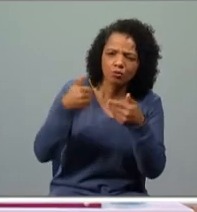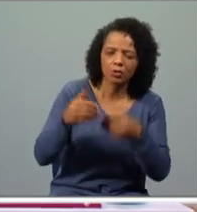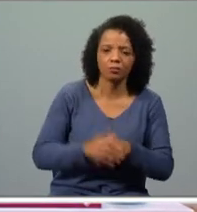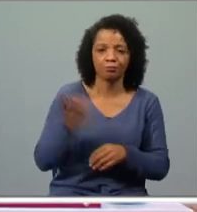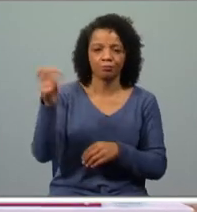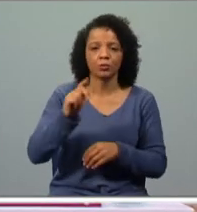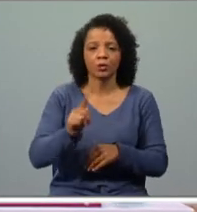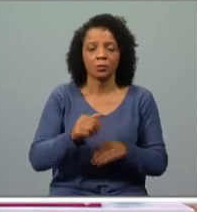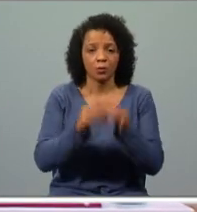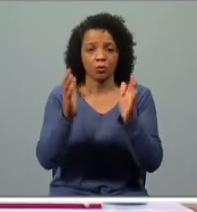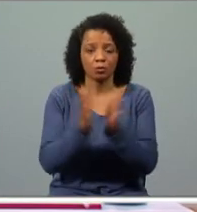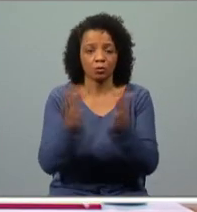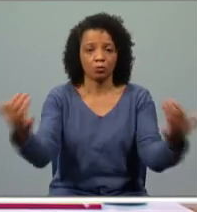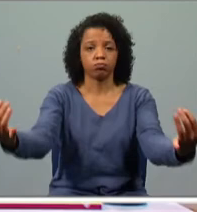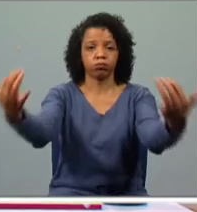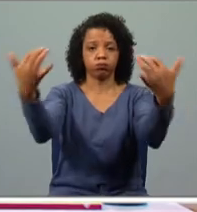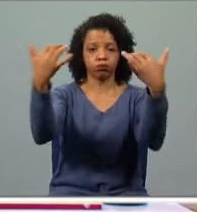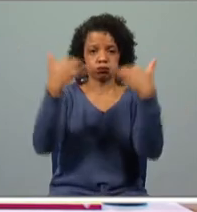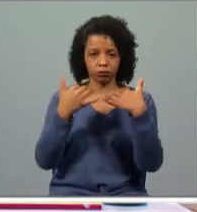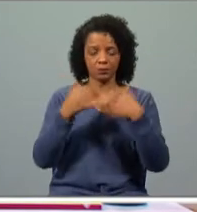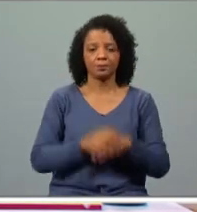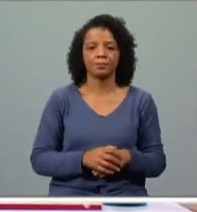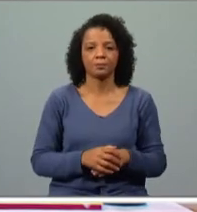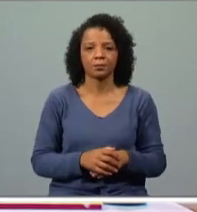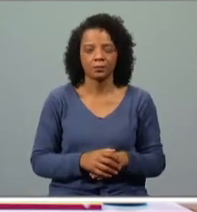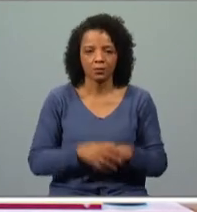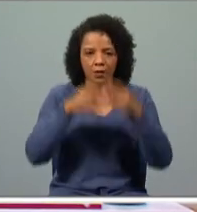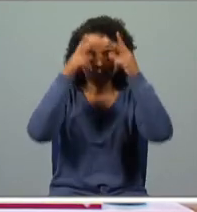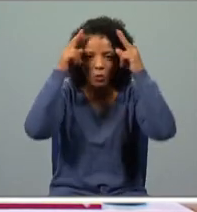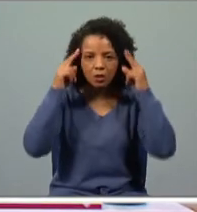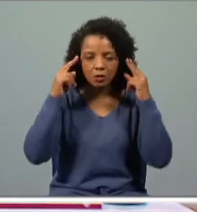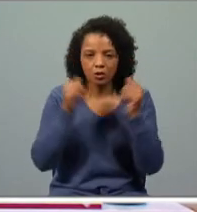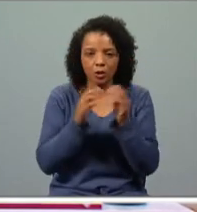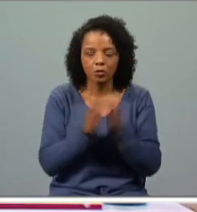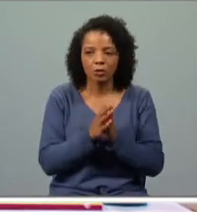vieram todos horário Ulisses e os seus companheiros ficaram cheios de é porque 一切都準時到了尤利西斯和他的同伴們滿是因為